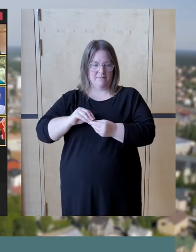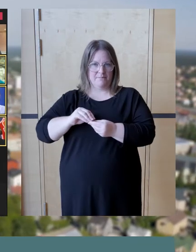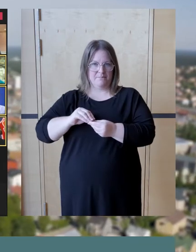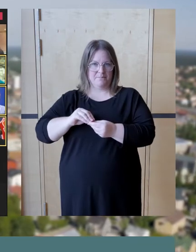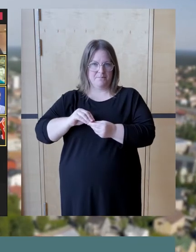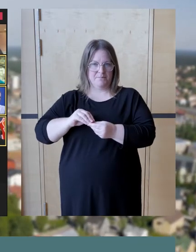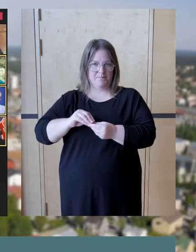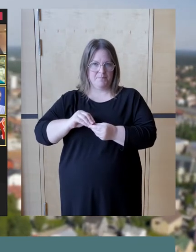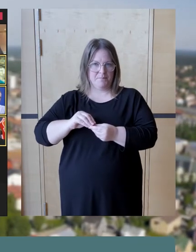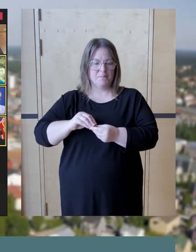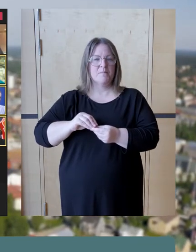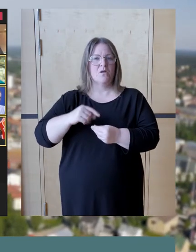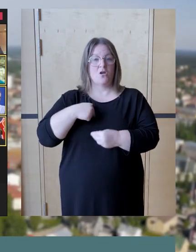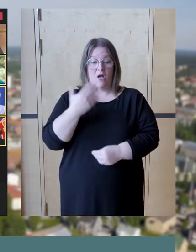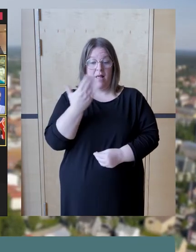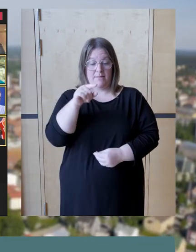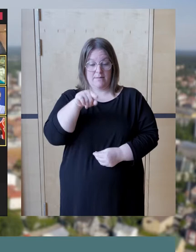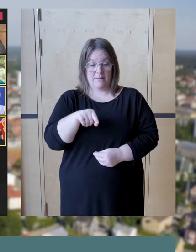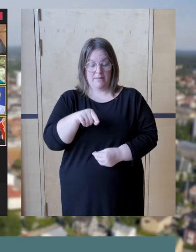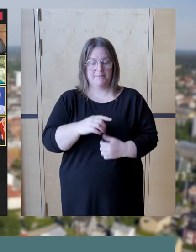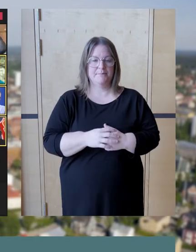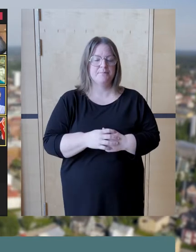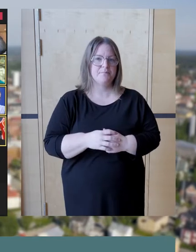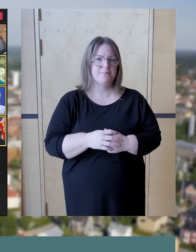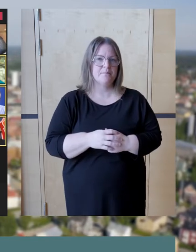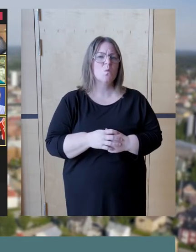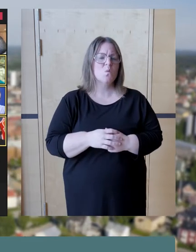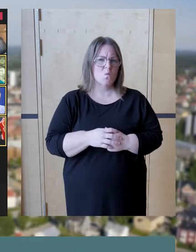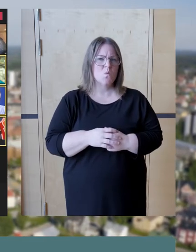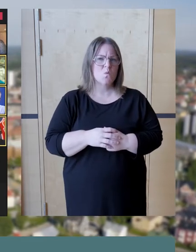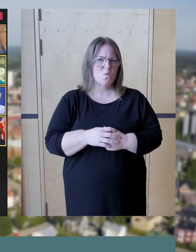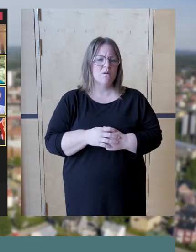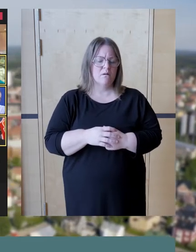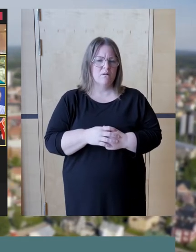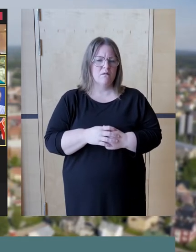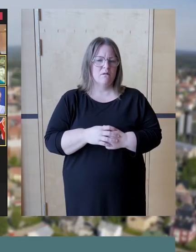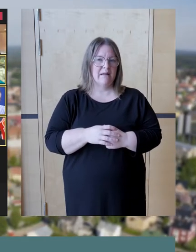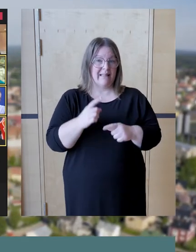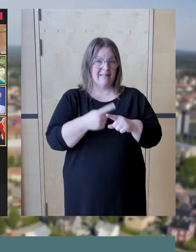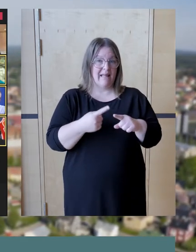Så kan jag läsa Att det finns ju ingen godkänd detaljplan påminner backen